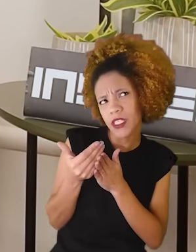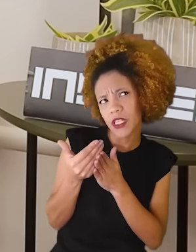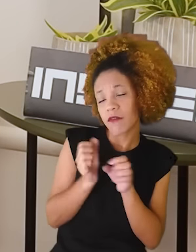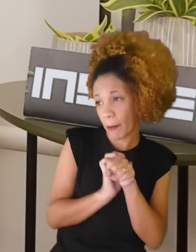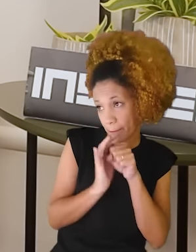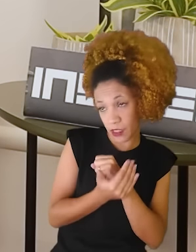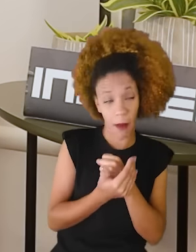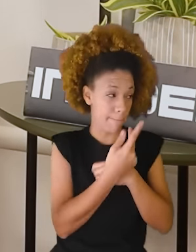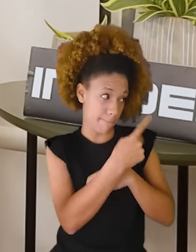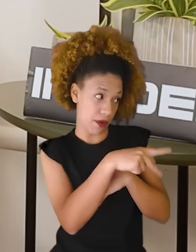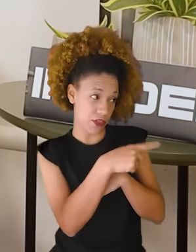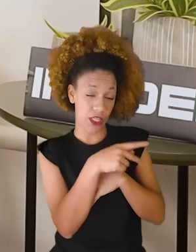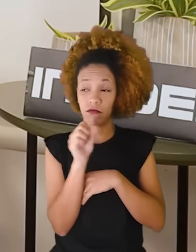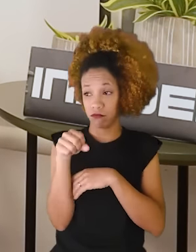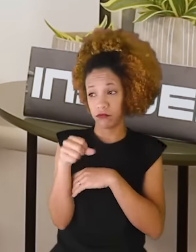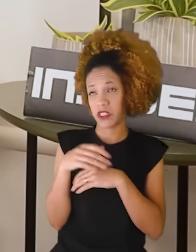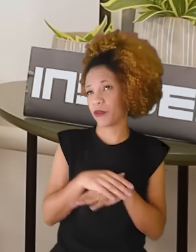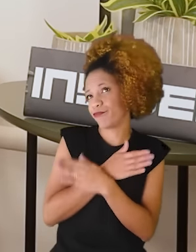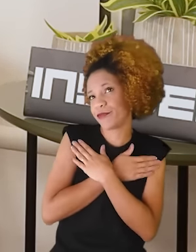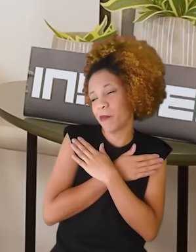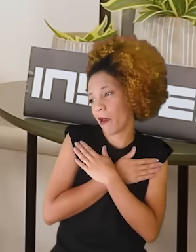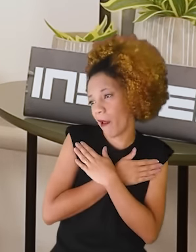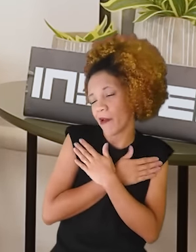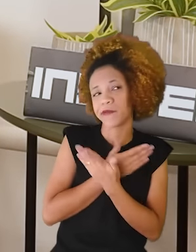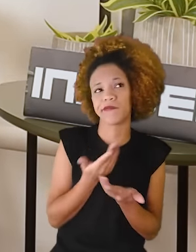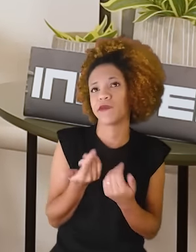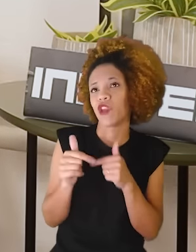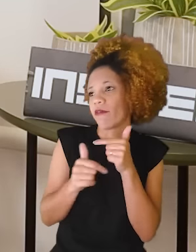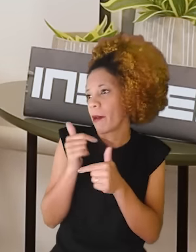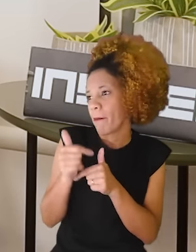vídeo na pandemia que eu tava é desempregado não tava fazendo precisava fazer alguma coisa eu falei